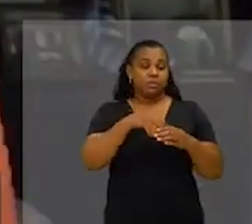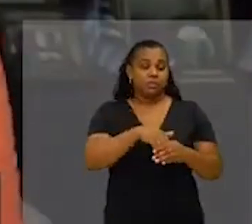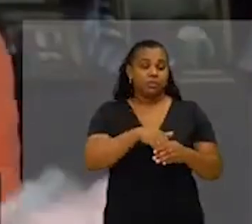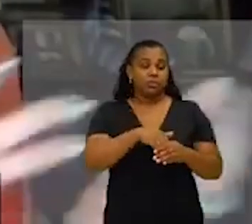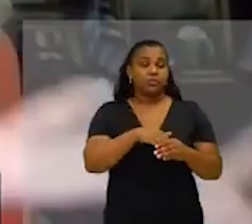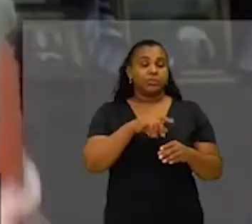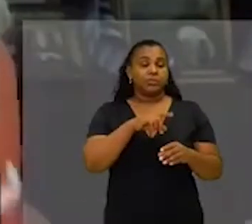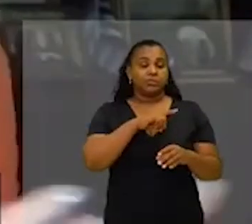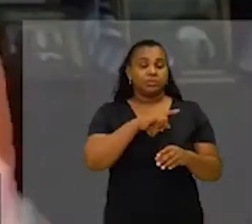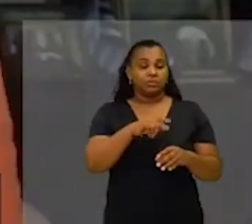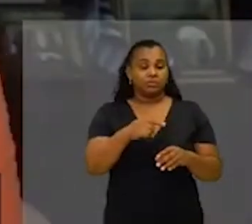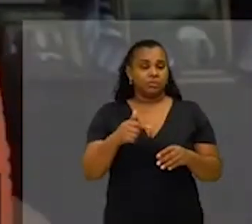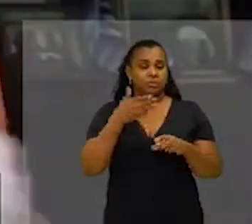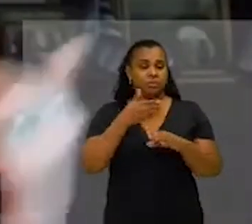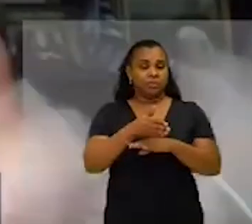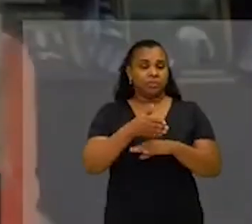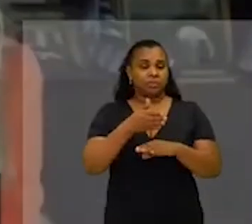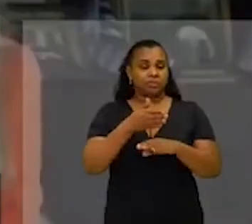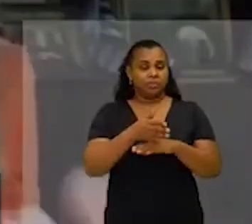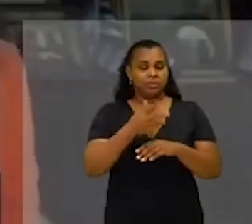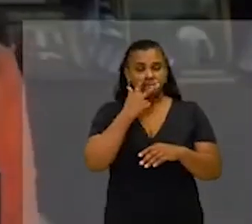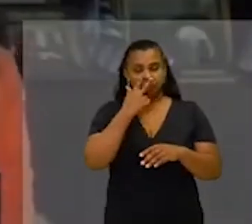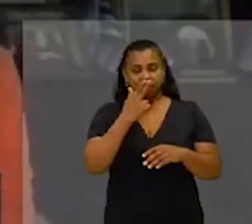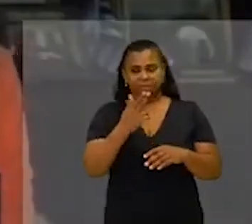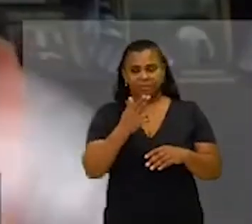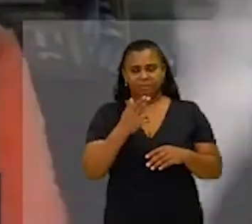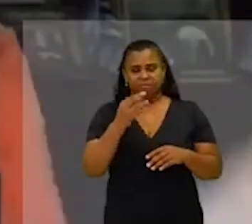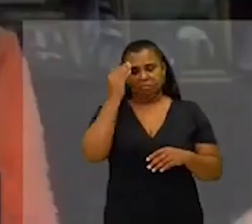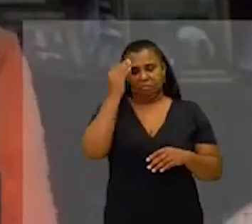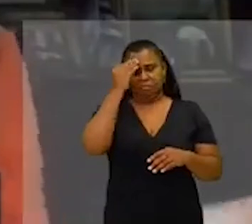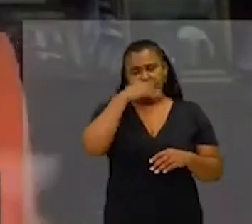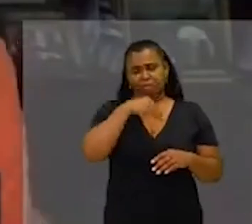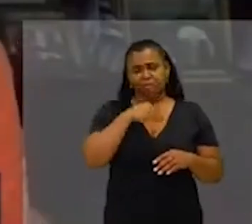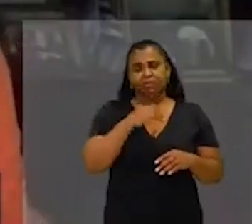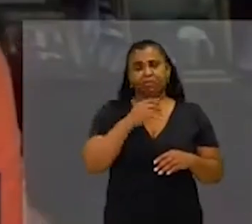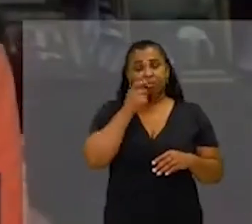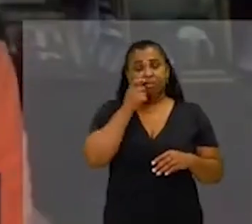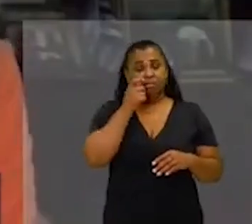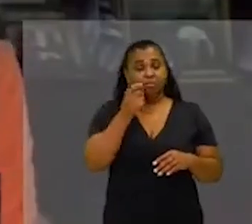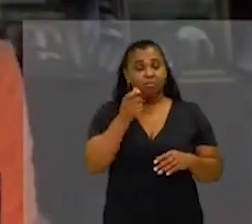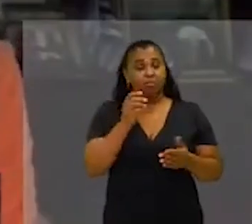eleitoral um descrédito e um desinteresse no processo eleitoral E isso não é benéfico para